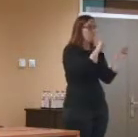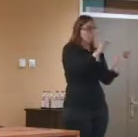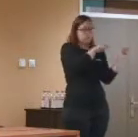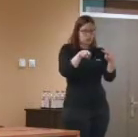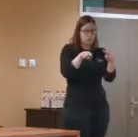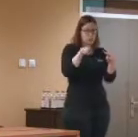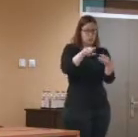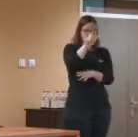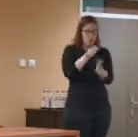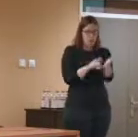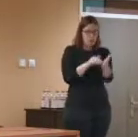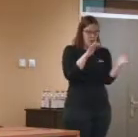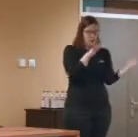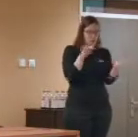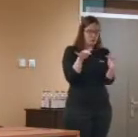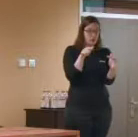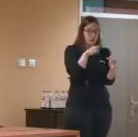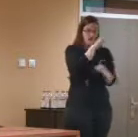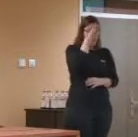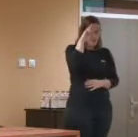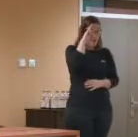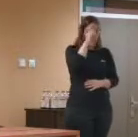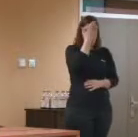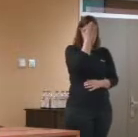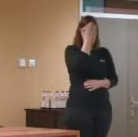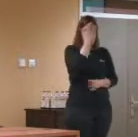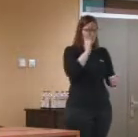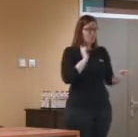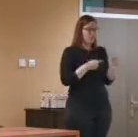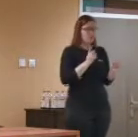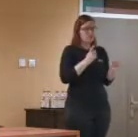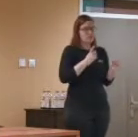en Madrid estaban los principales dirigentes de España